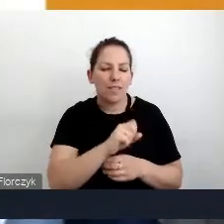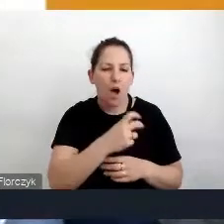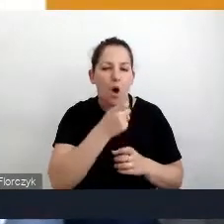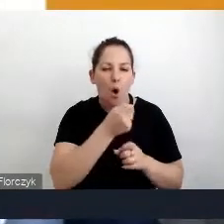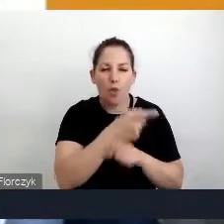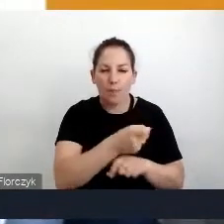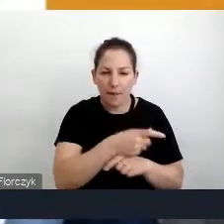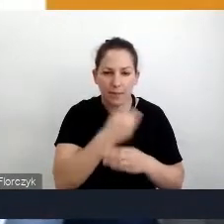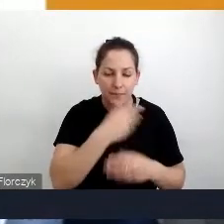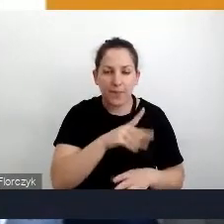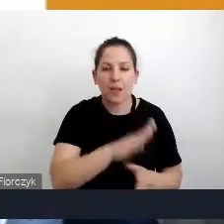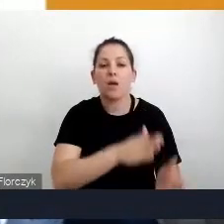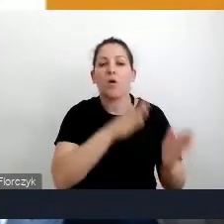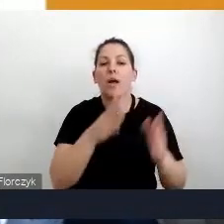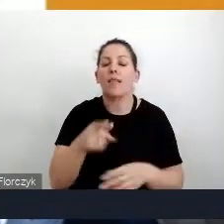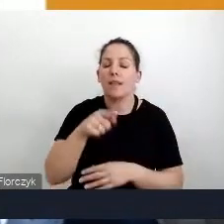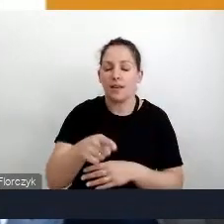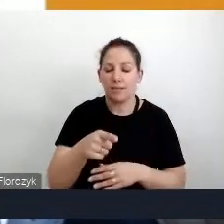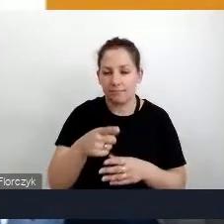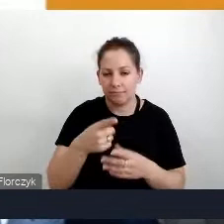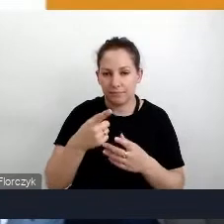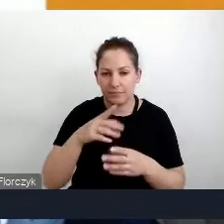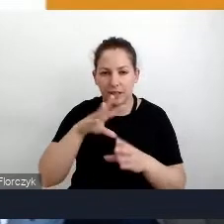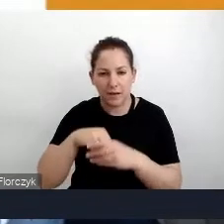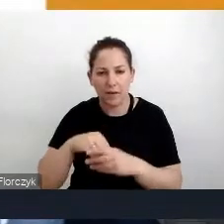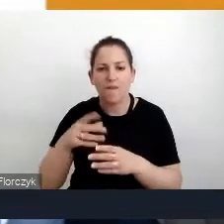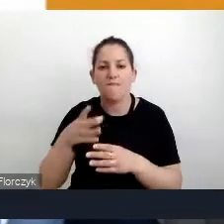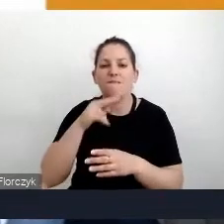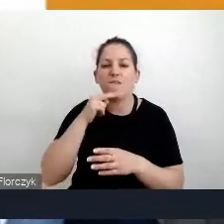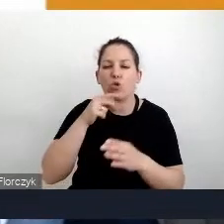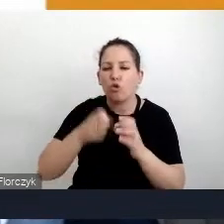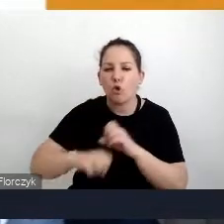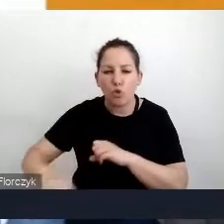który realizujemy wspólnie z wodociągami i wspólnie z PKN Orlen